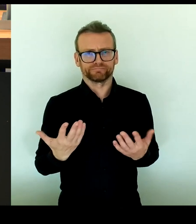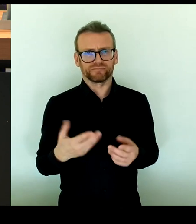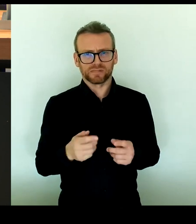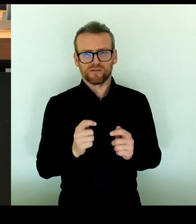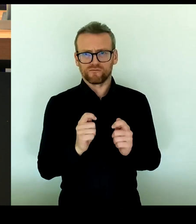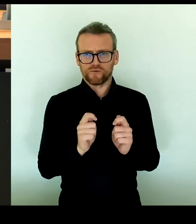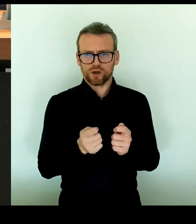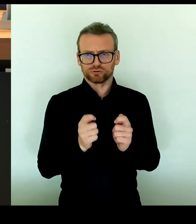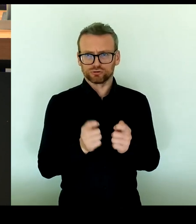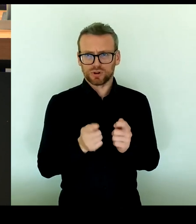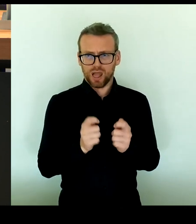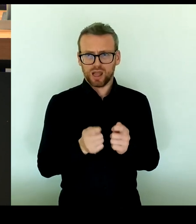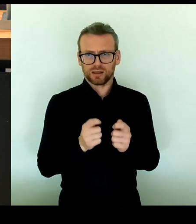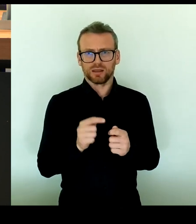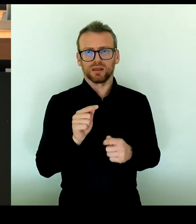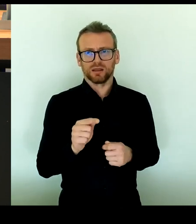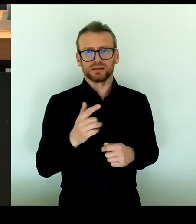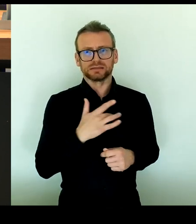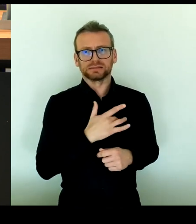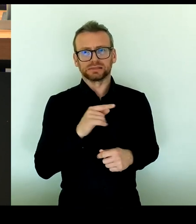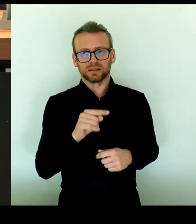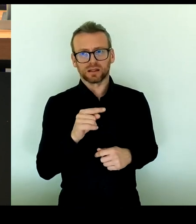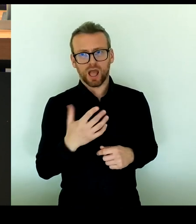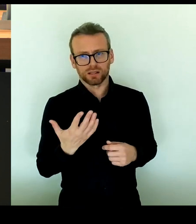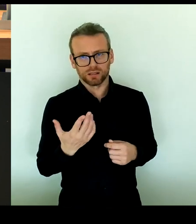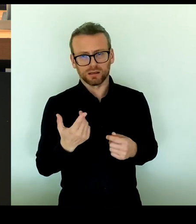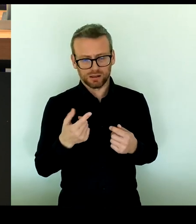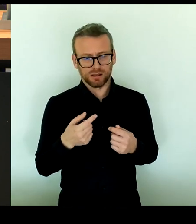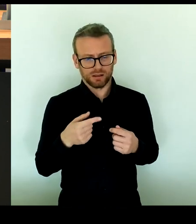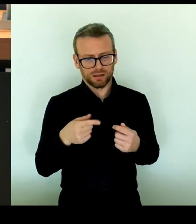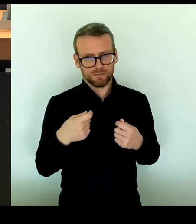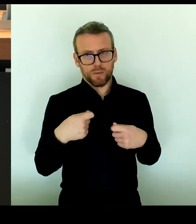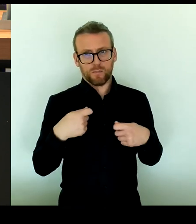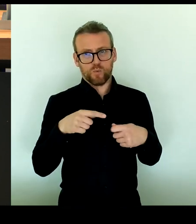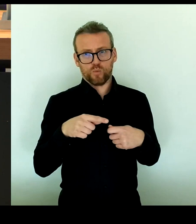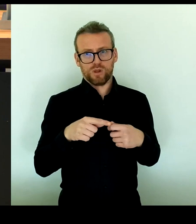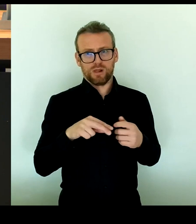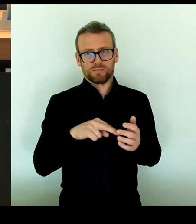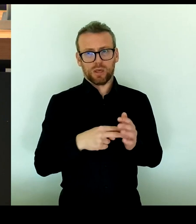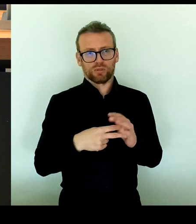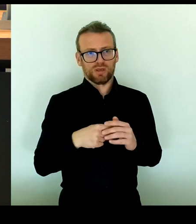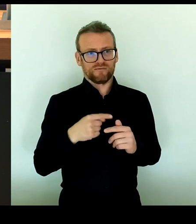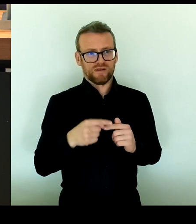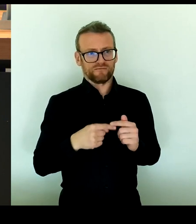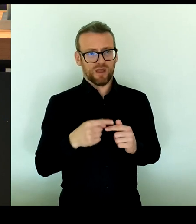Also, Sie erzählen hier viel über Bebauungspläne denn, wenn Sie sich damit befasst haben, müssten Sie wissen, dass die